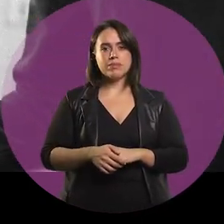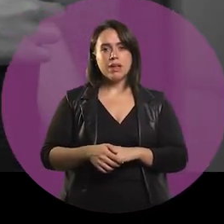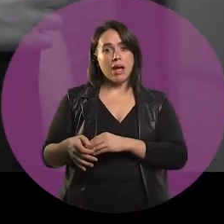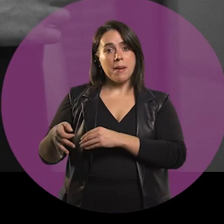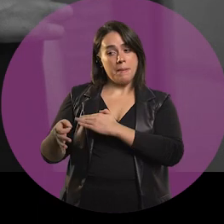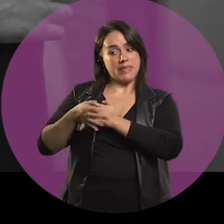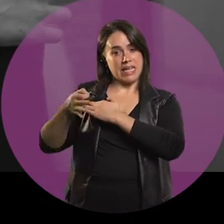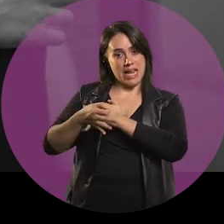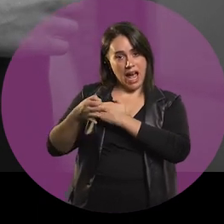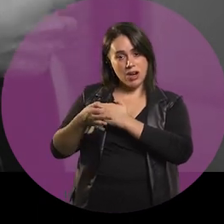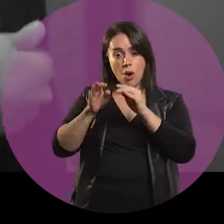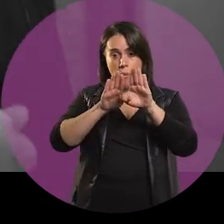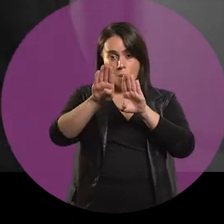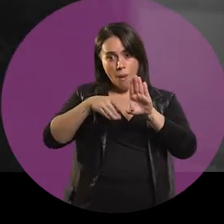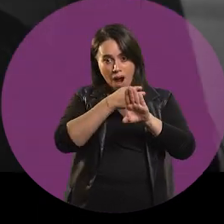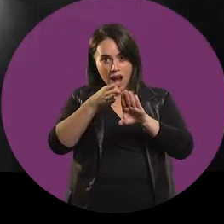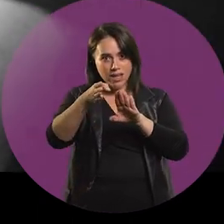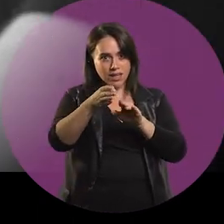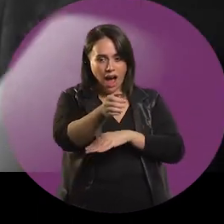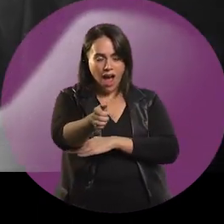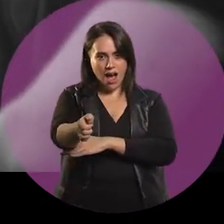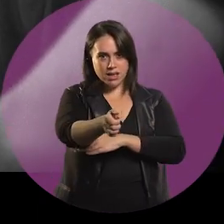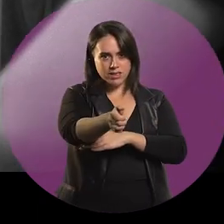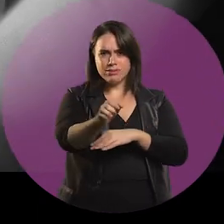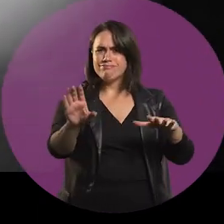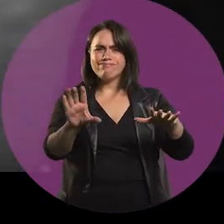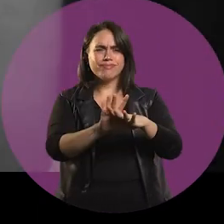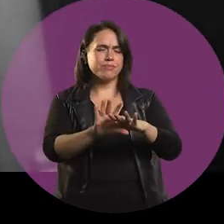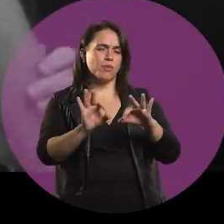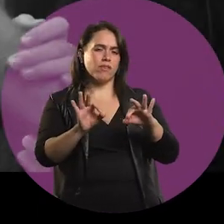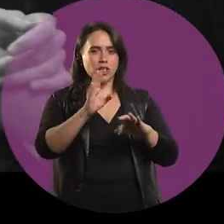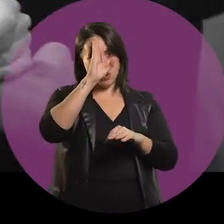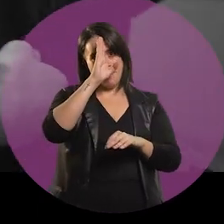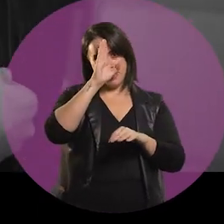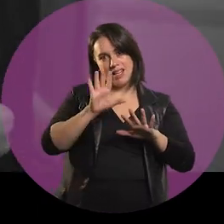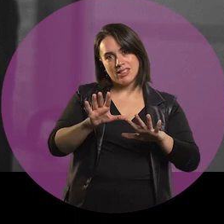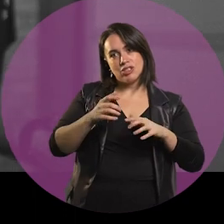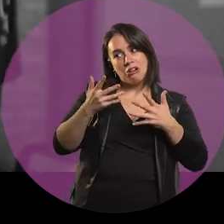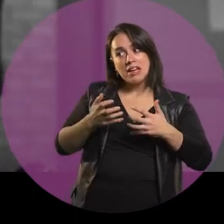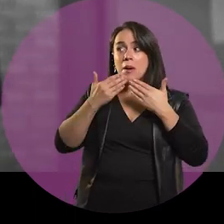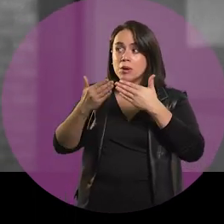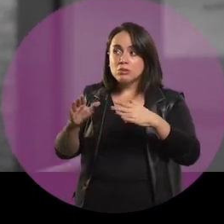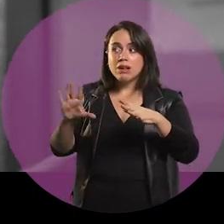Laura me enseñó que para pasar por las puertas tengo que hacer esto. Exactamente, sí. Aprendí eso, así que quería chequear que fuera…